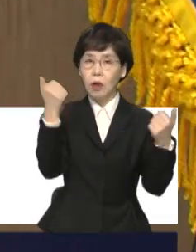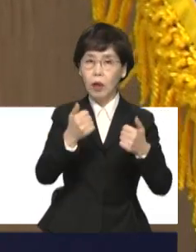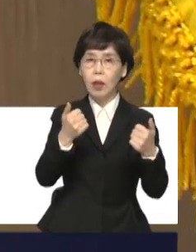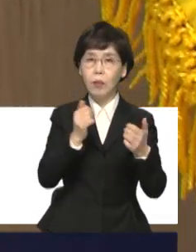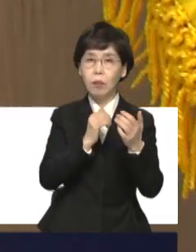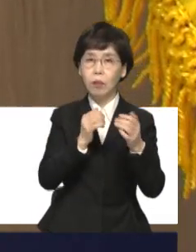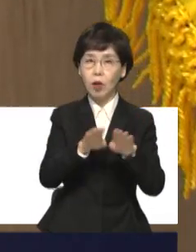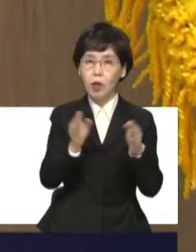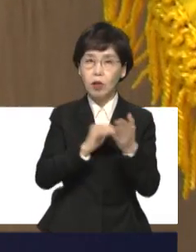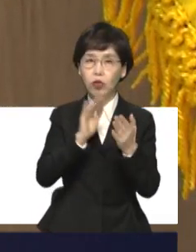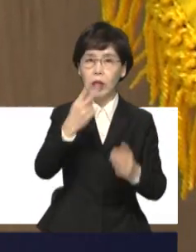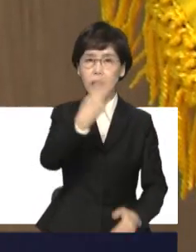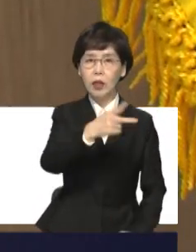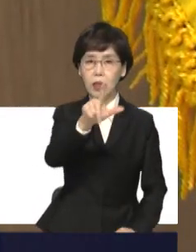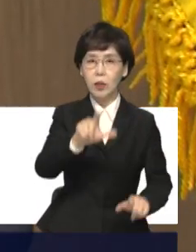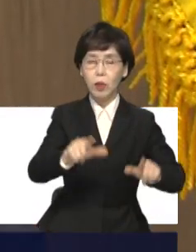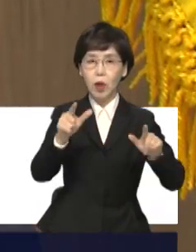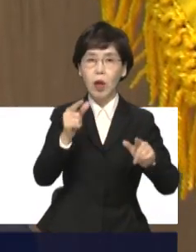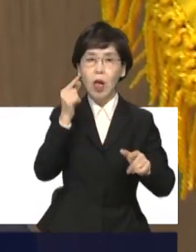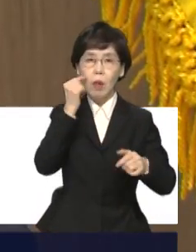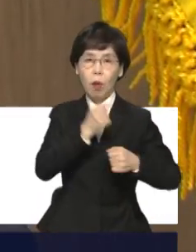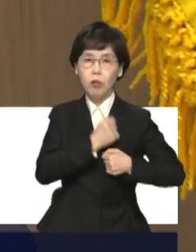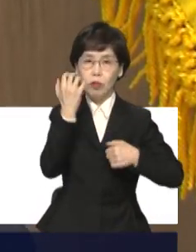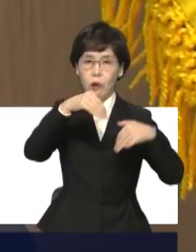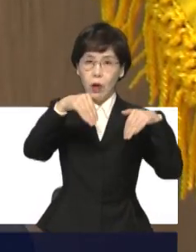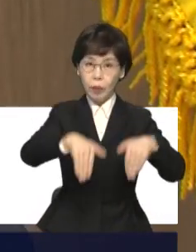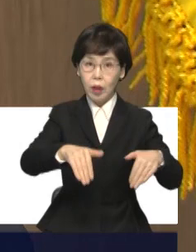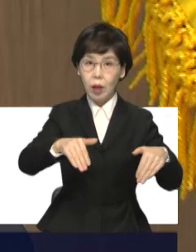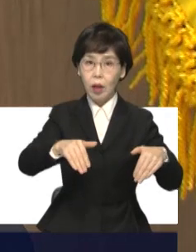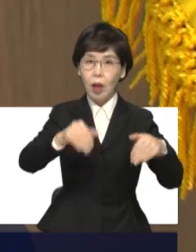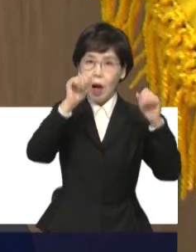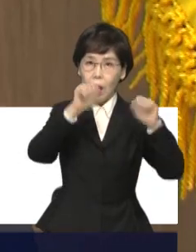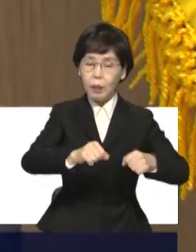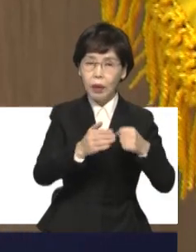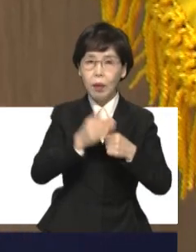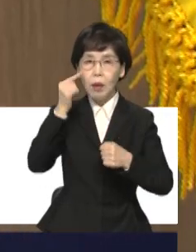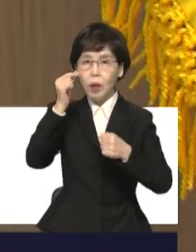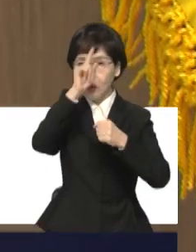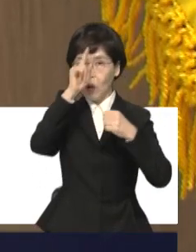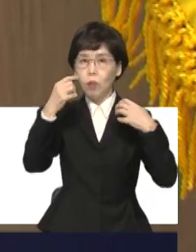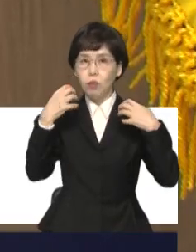뒤 2015년 위안부 합의로 일본 정부가